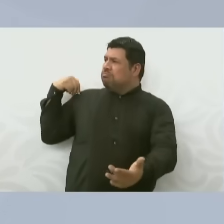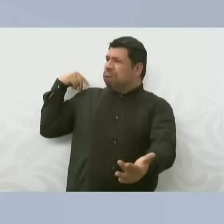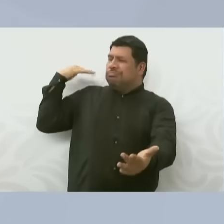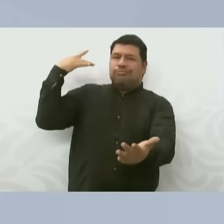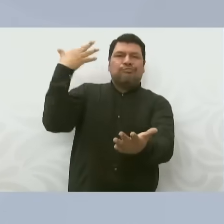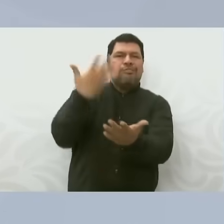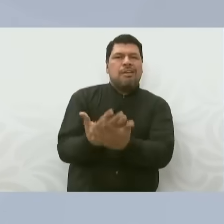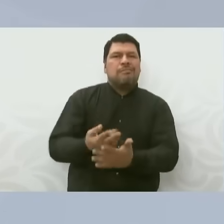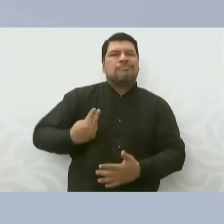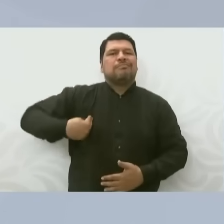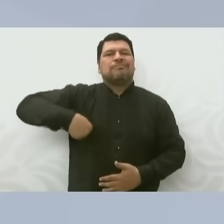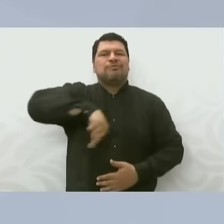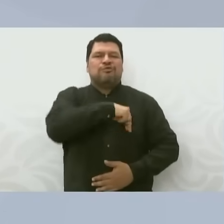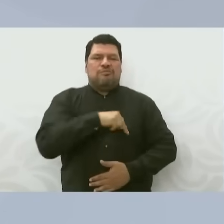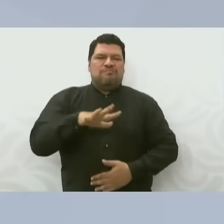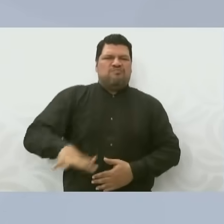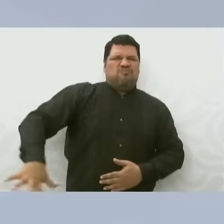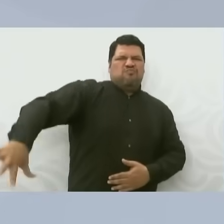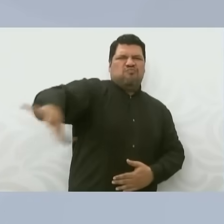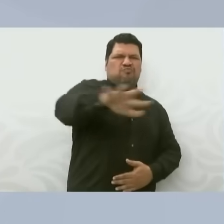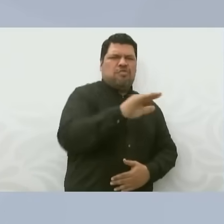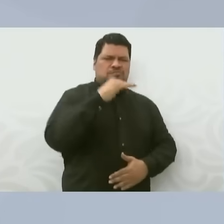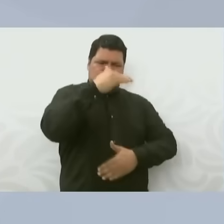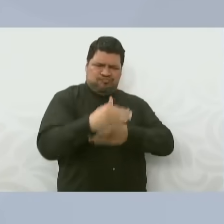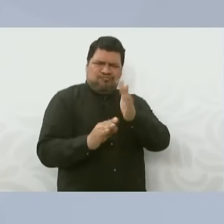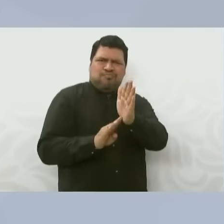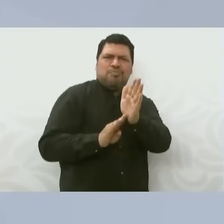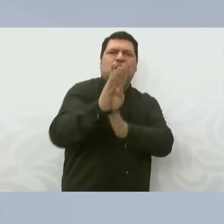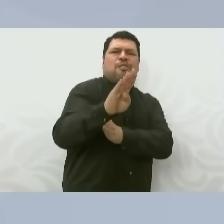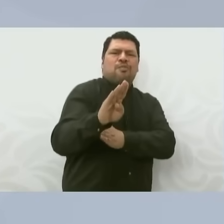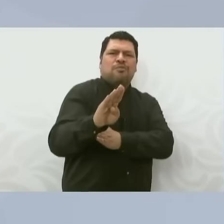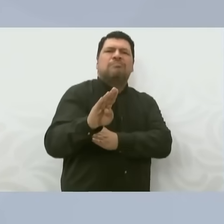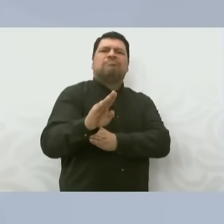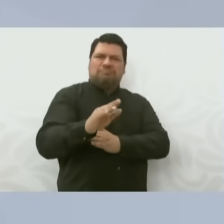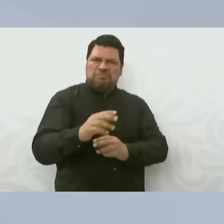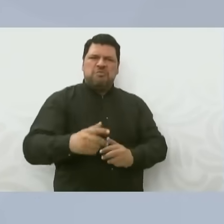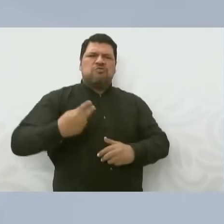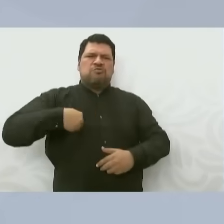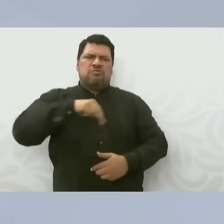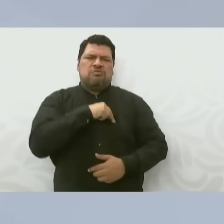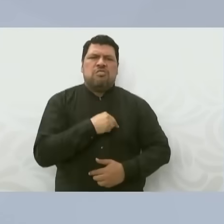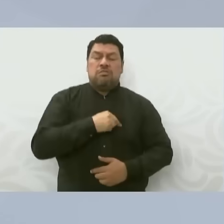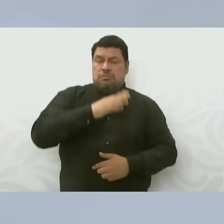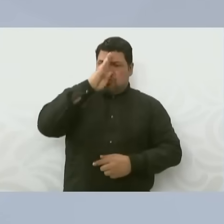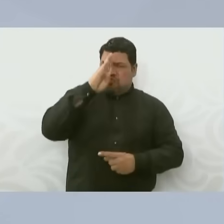contribuir a forjar una nación próspera honor de ver lealtad y patriotismo que nos hacen